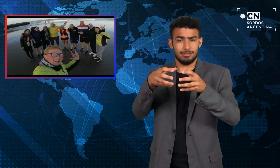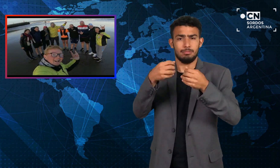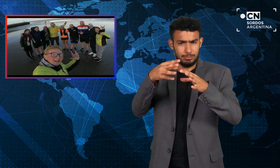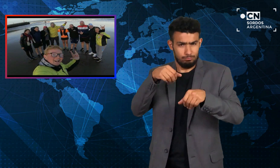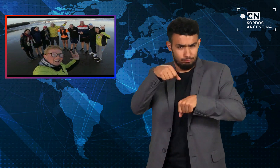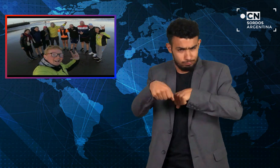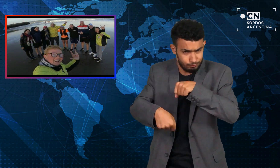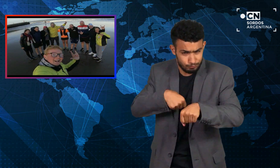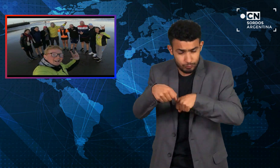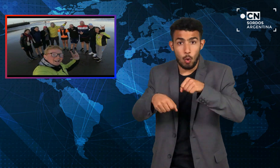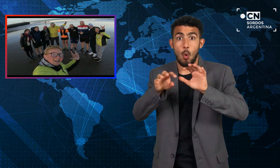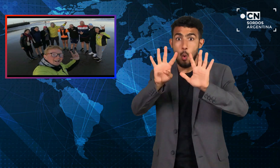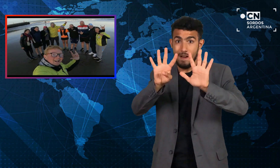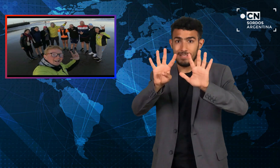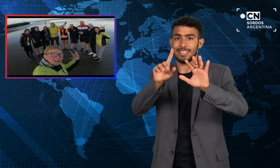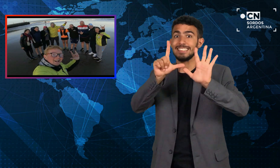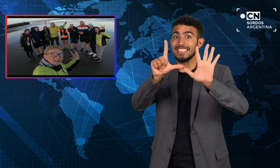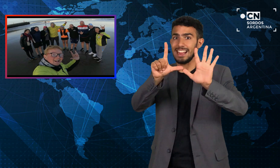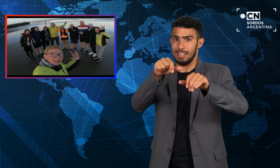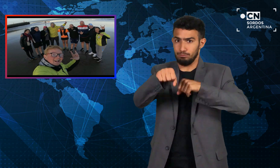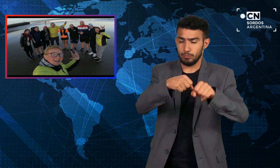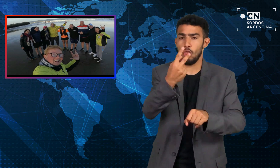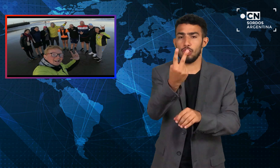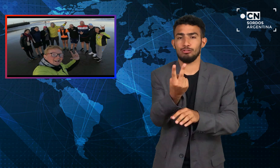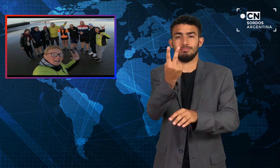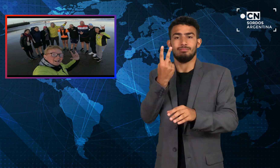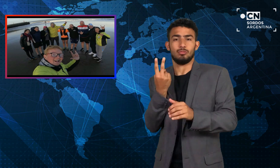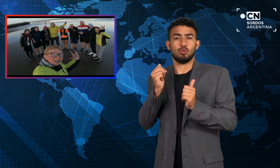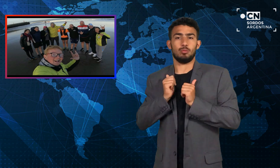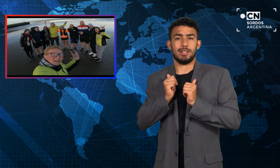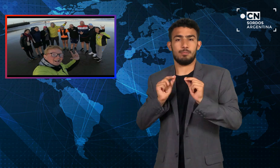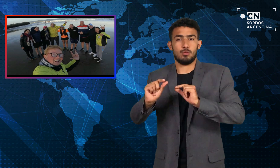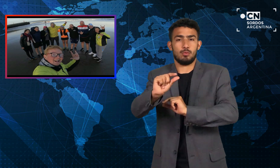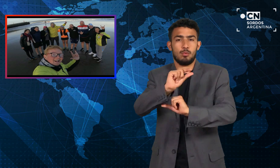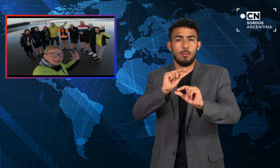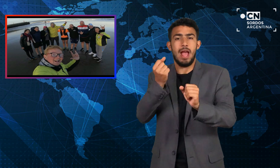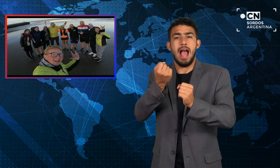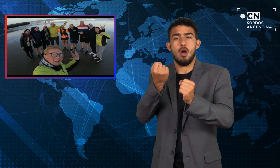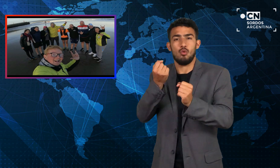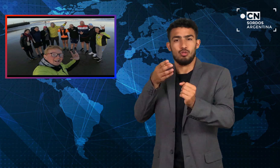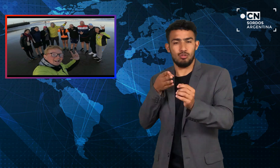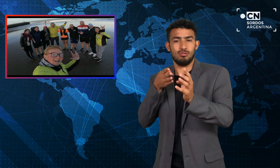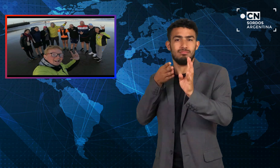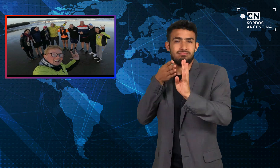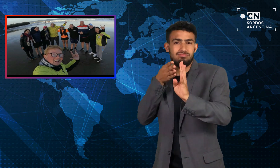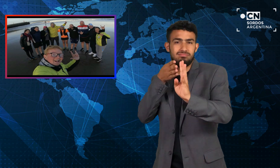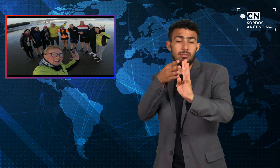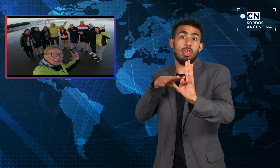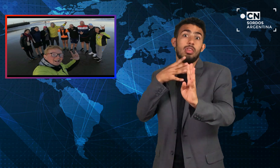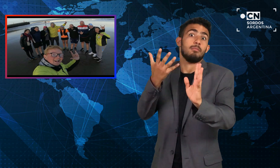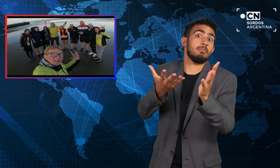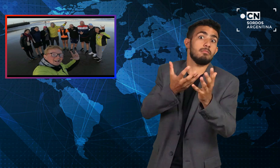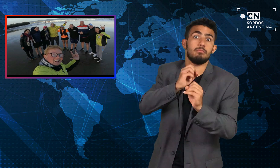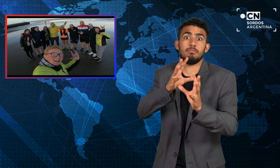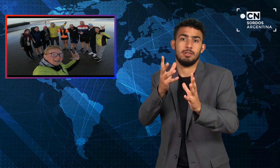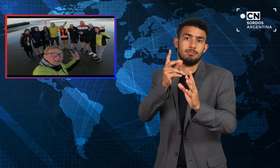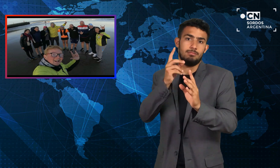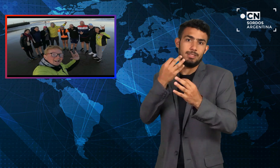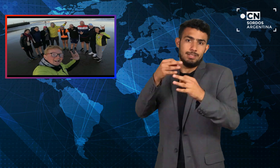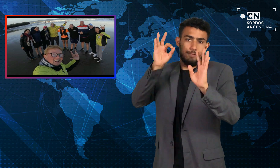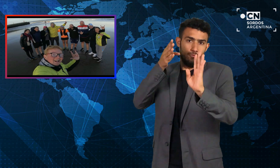comenzaron la travesía, siete hicieron todo el trayecto